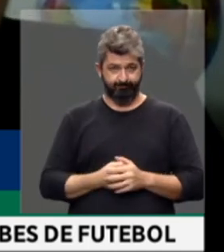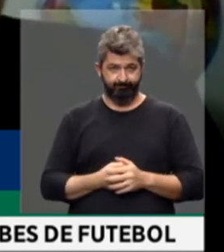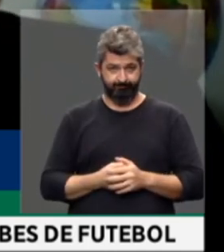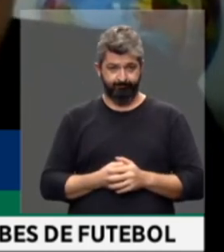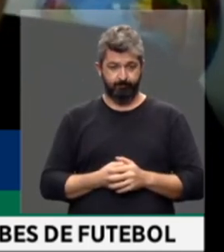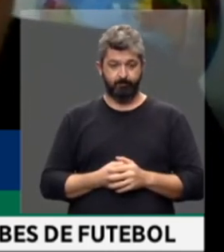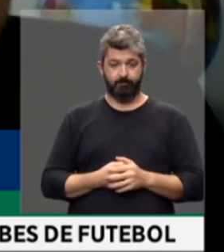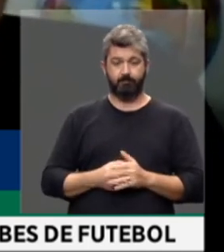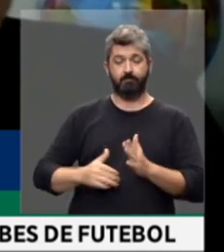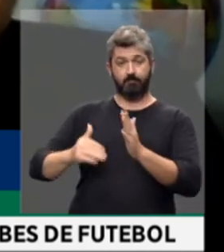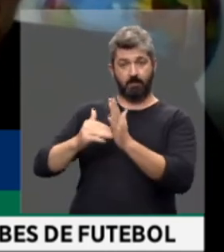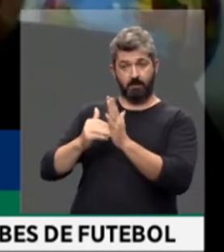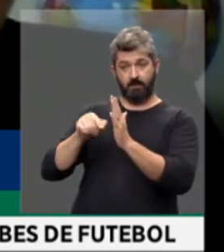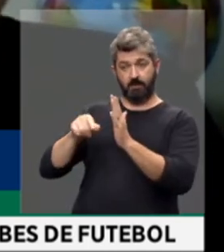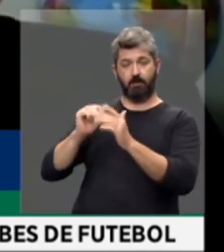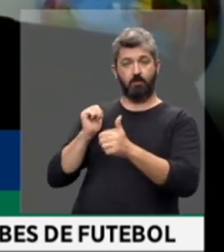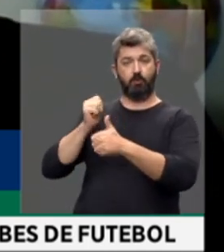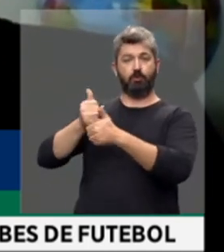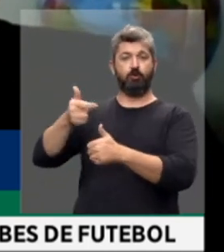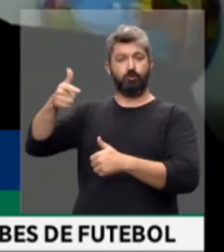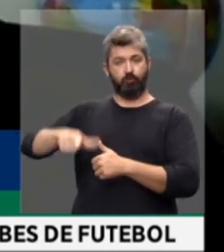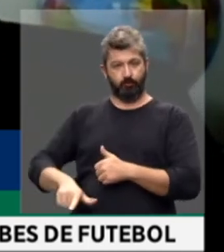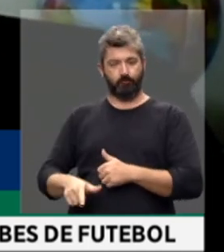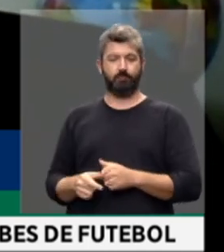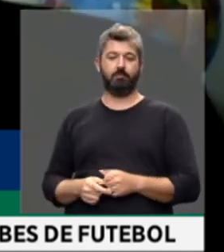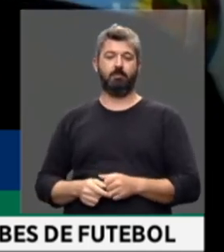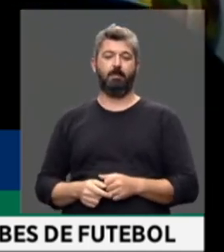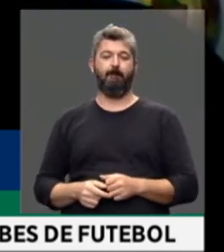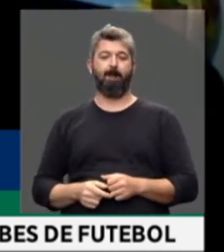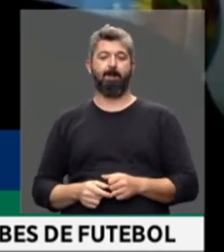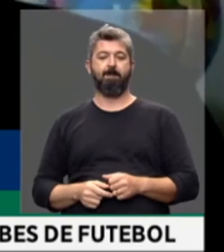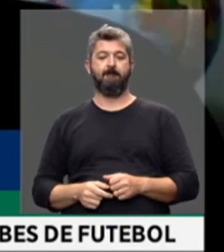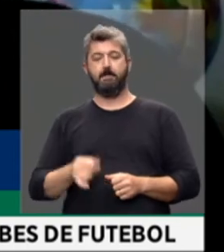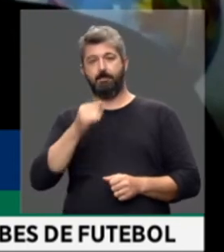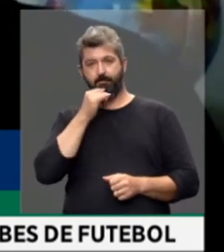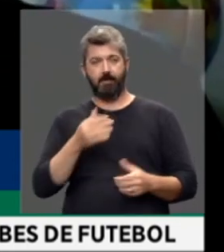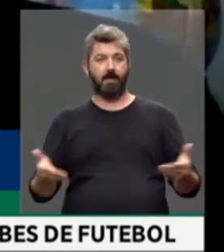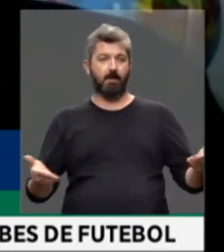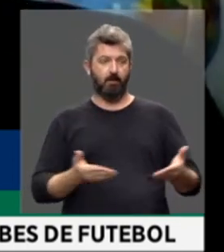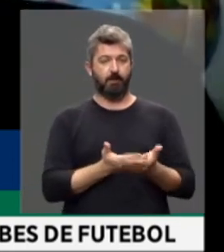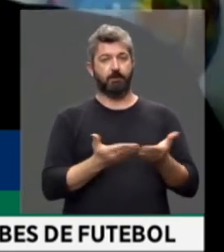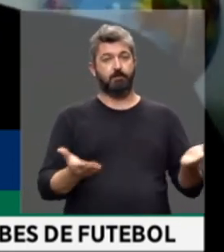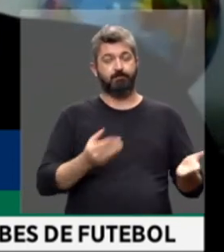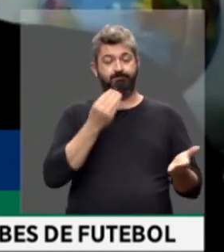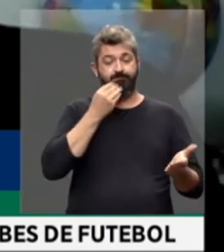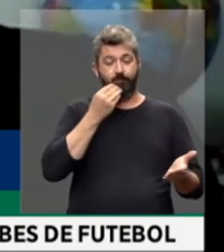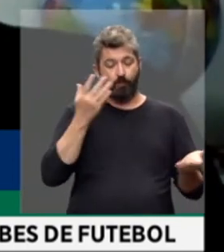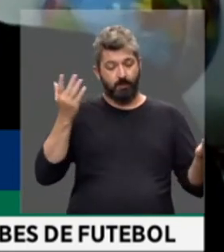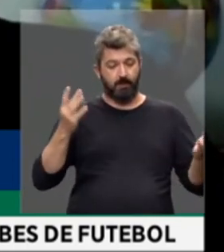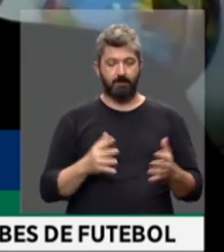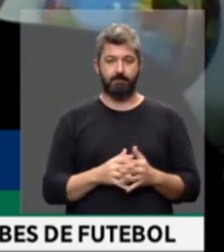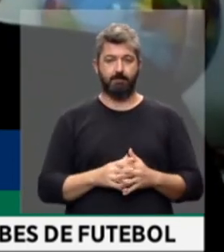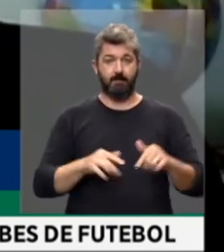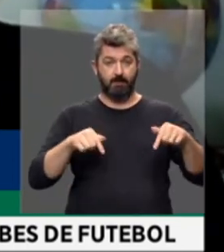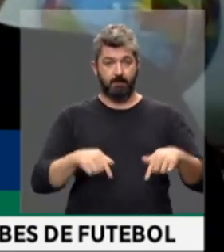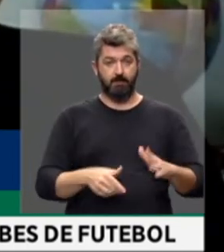A FORMAÇÃO FORMAÇÃO DE NOVOS ATLETAS QUE É TÃO IMPORTANTE, LAMENTAVELMENTE A CÂMARA RETIROU ESSA POSSIBILIDADE. O SENADO HAVIA